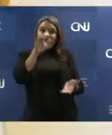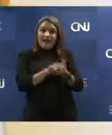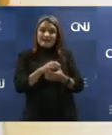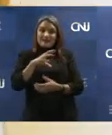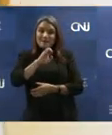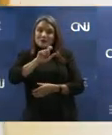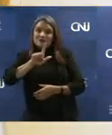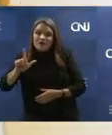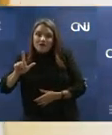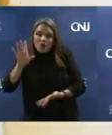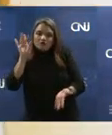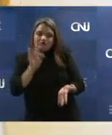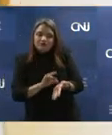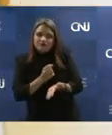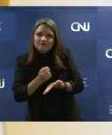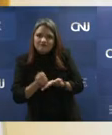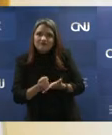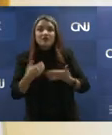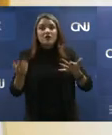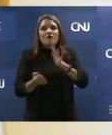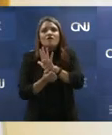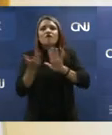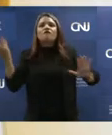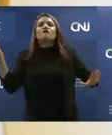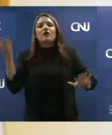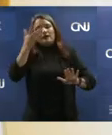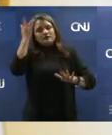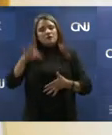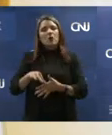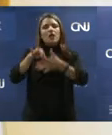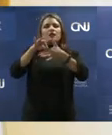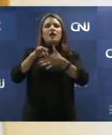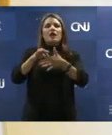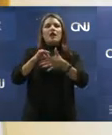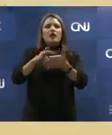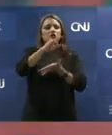que diversas autoridades assinaram um termo de cooperação técnica.